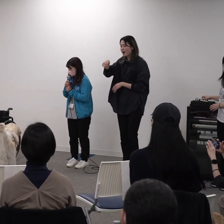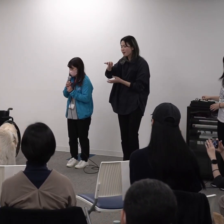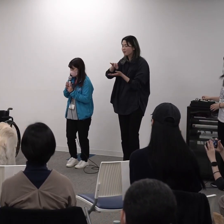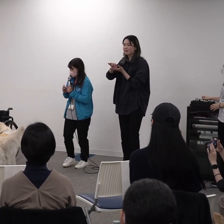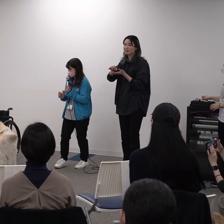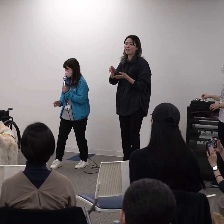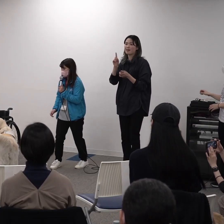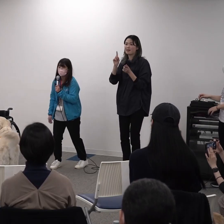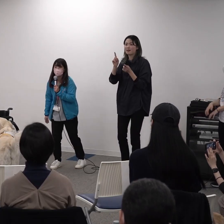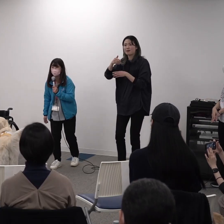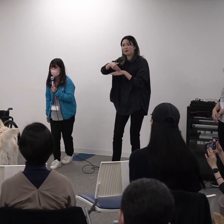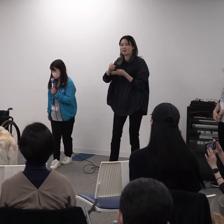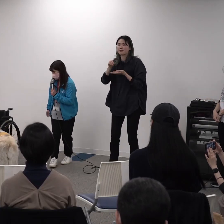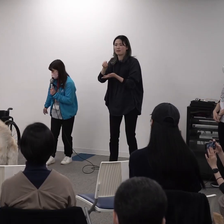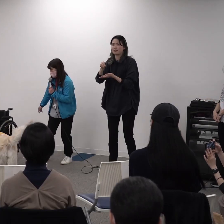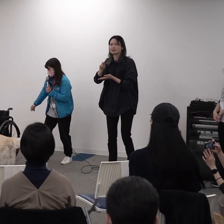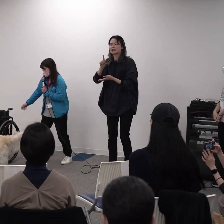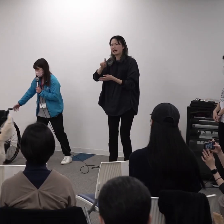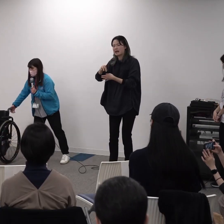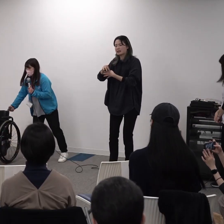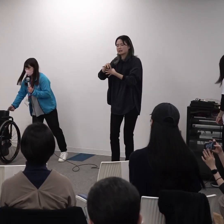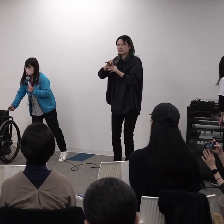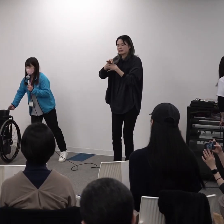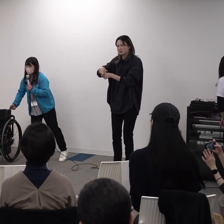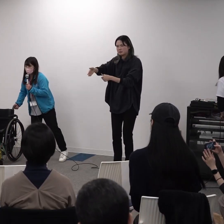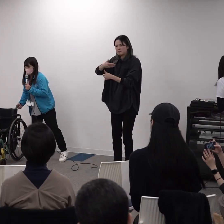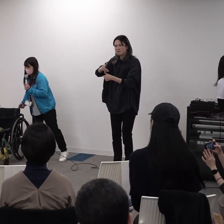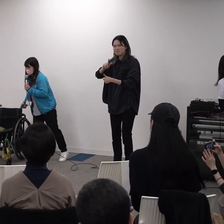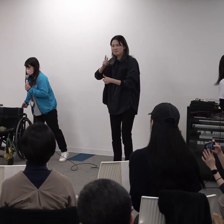よく厳しい訓練をしてるイメージを持たれることが多いんですけれども